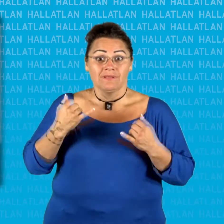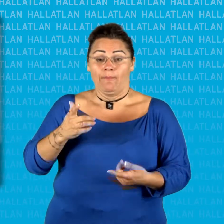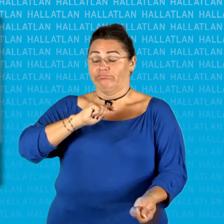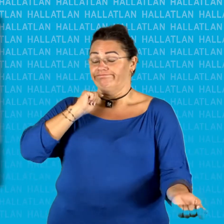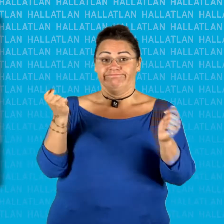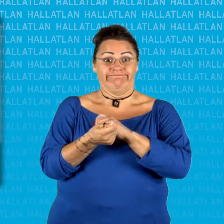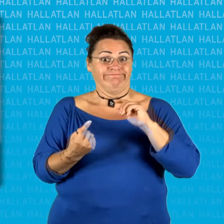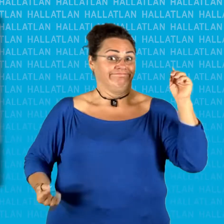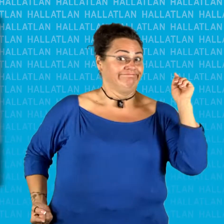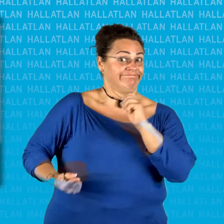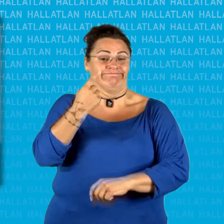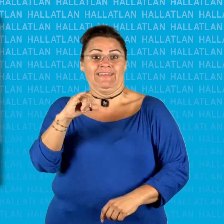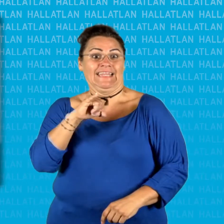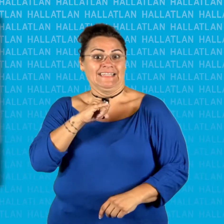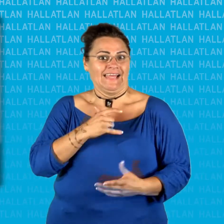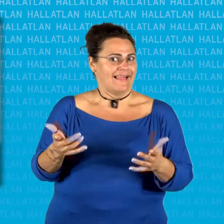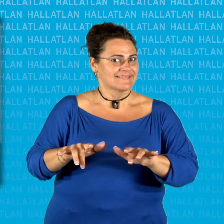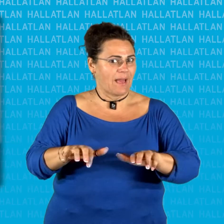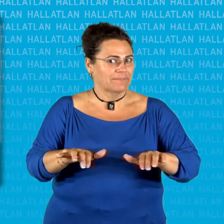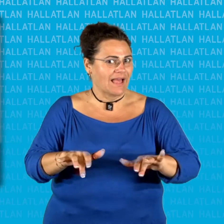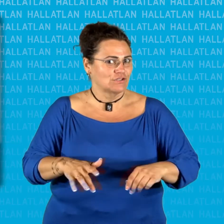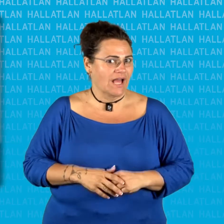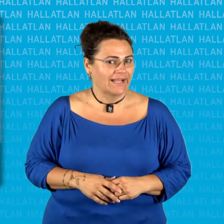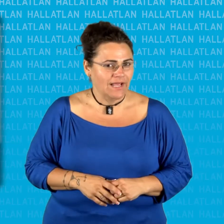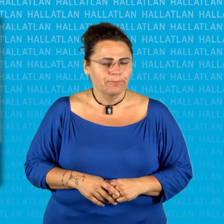de újabban a számítástechnika érdekli.